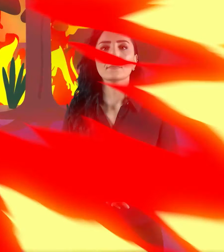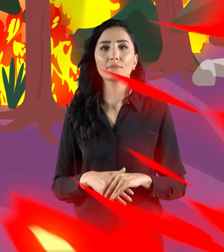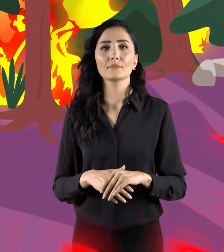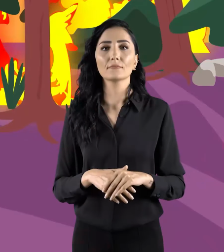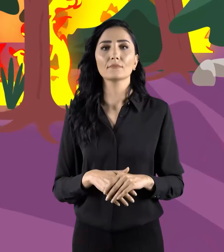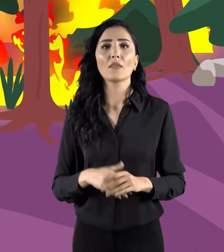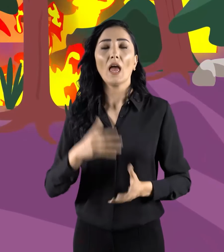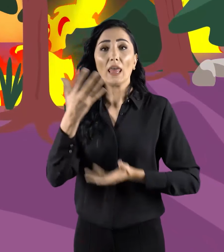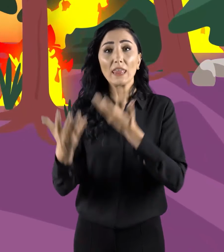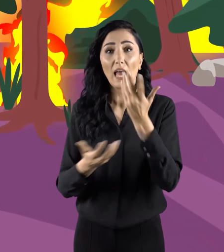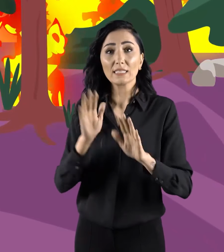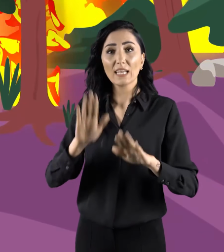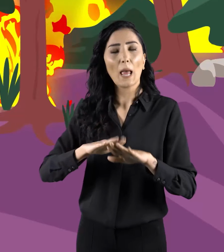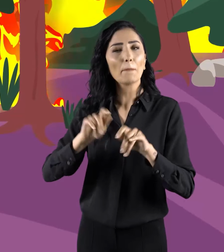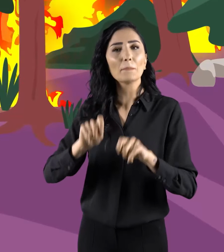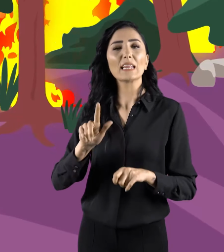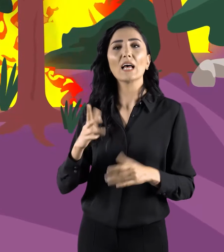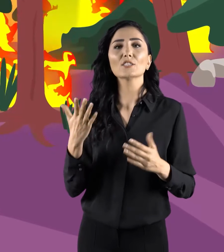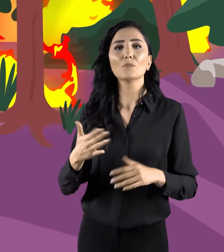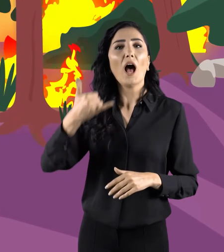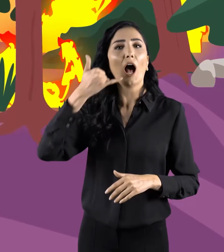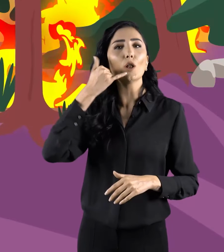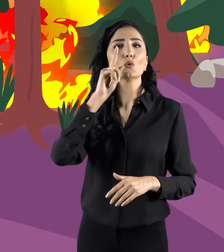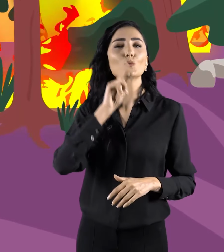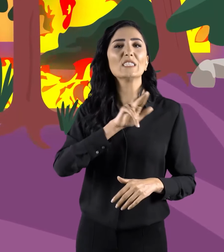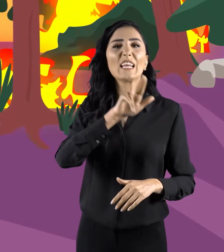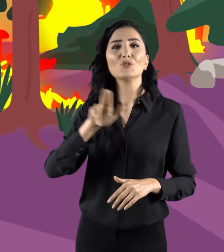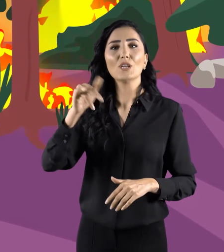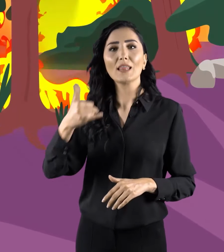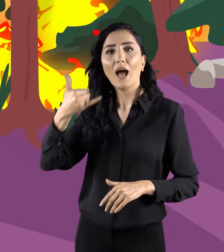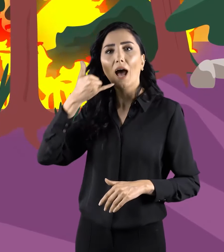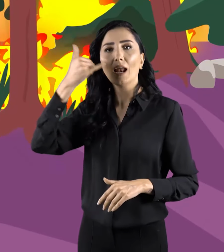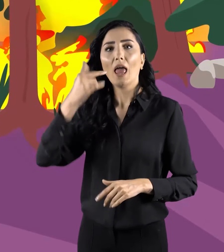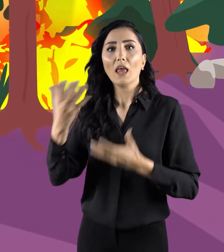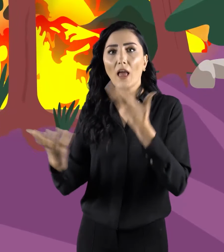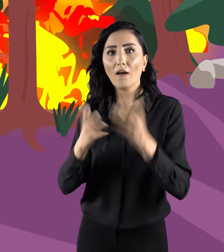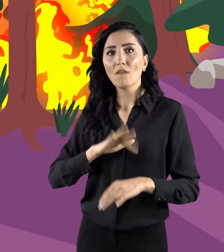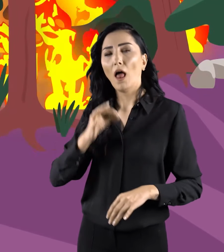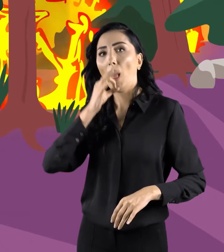Yangın sırasında yapılması gerekenler. Alo 177'yi arayarak yangını ihbar etmek. Medyadan